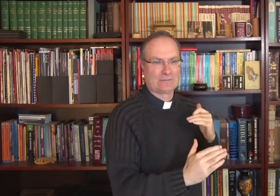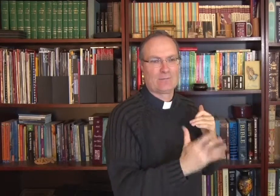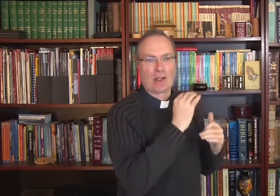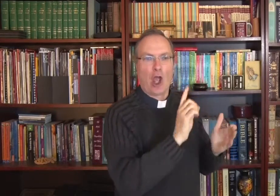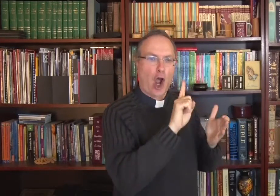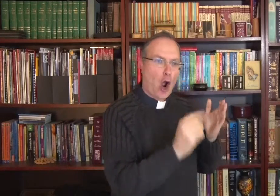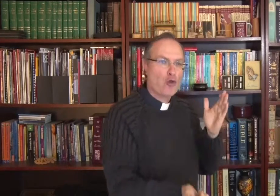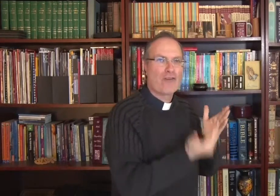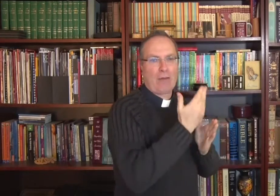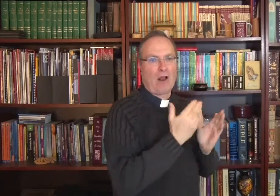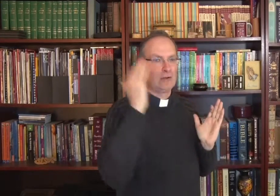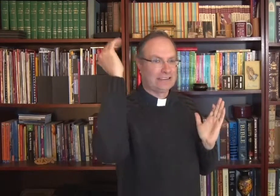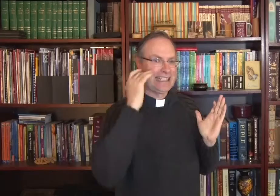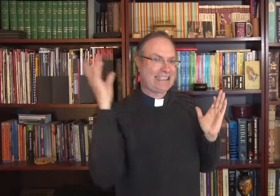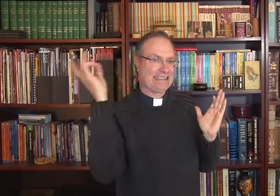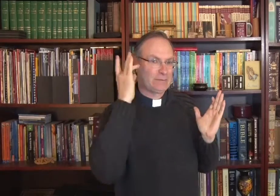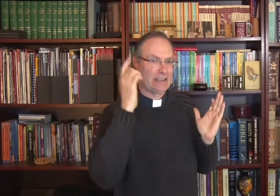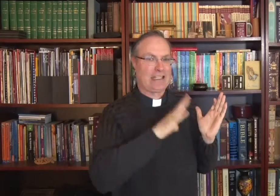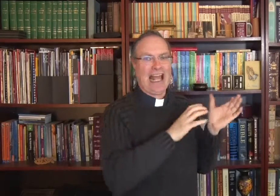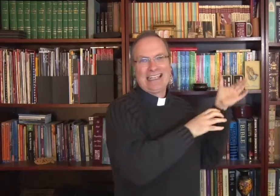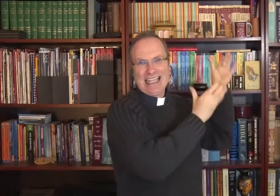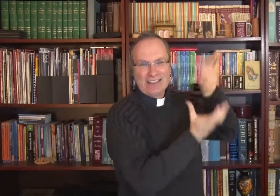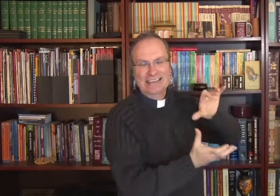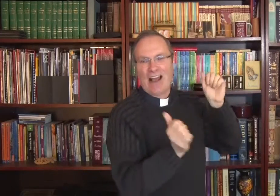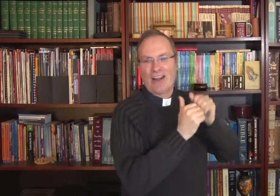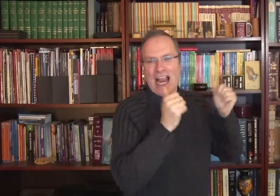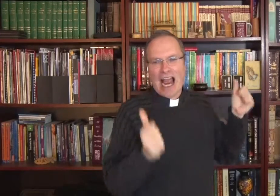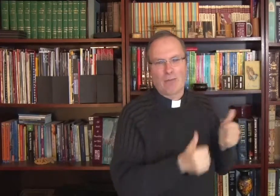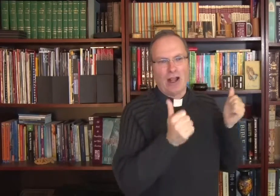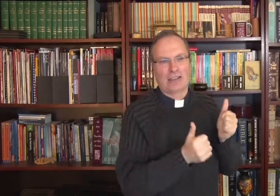et le renouvellement du Saint-Esprit qu’il a déversé avec abondance